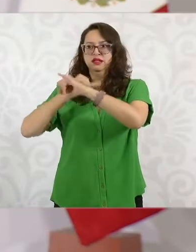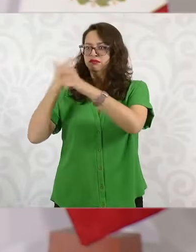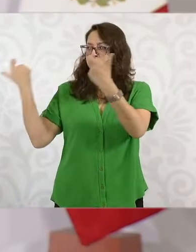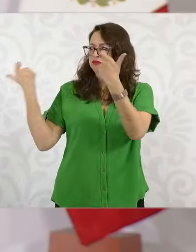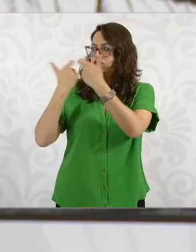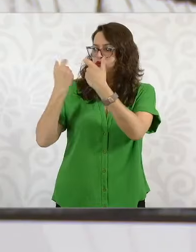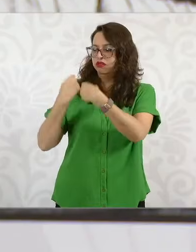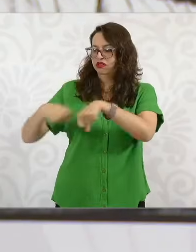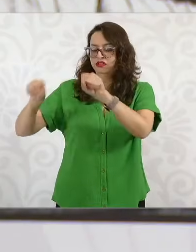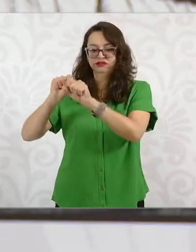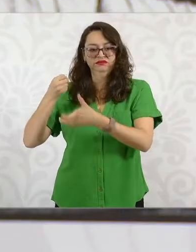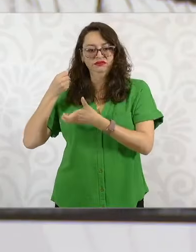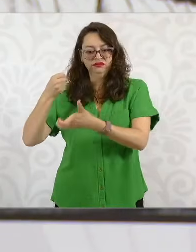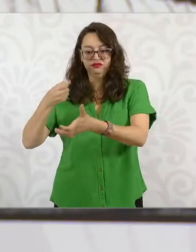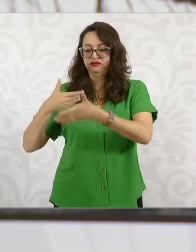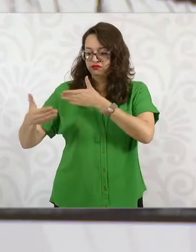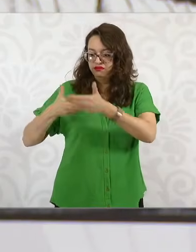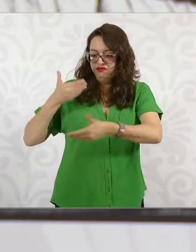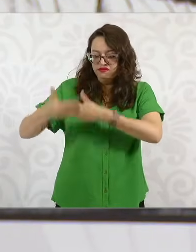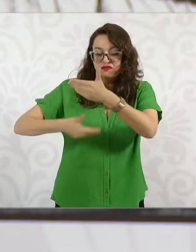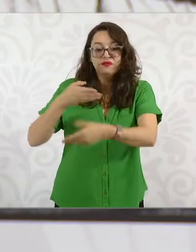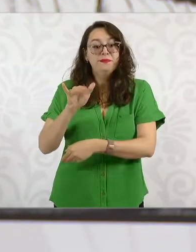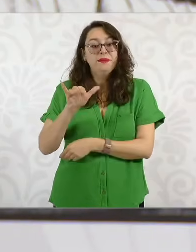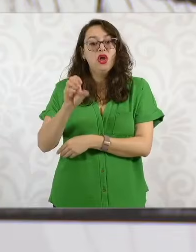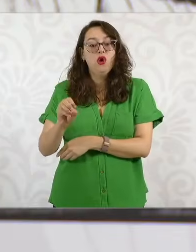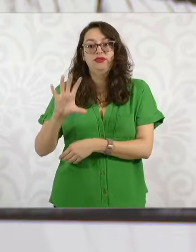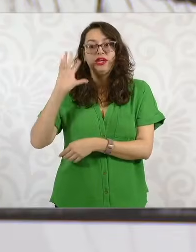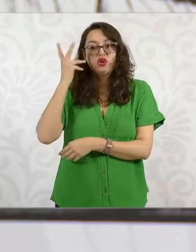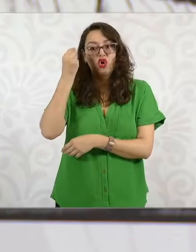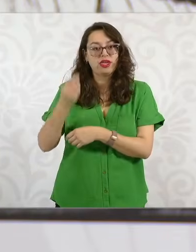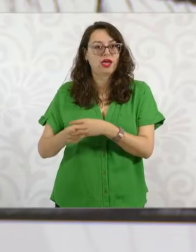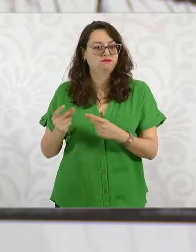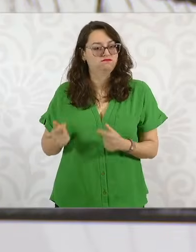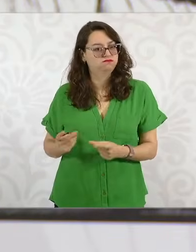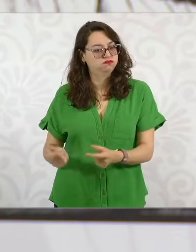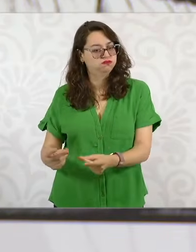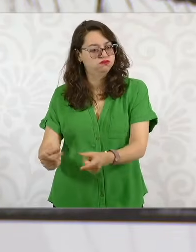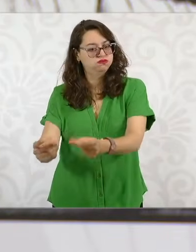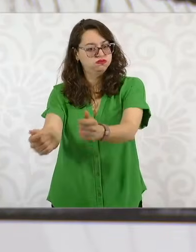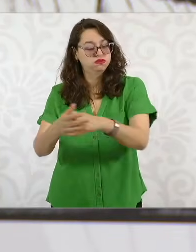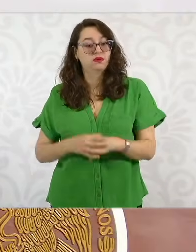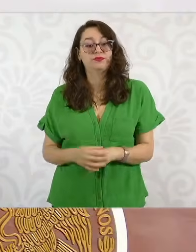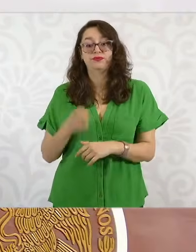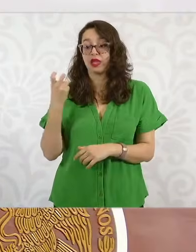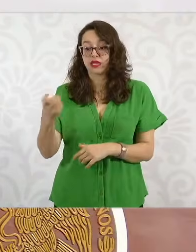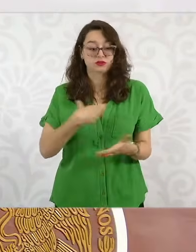la vanguardia de la innovación en biotecnología. Estas inversiones, más las anunciadas previamente,